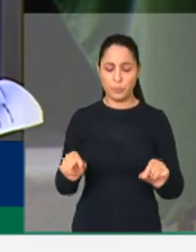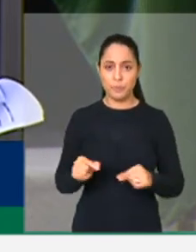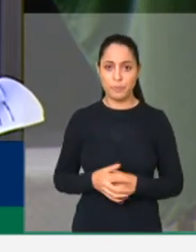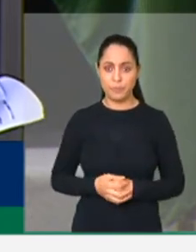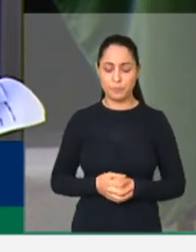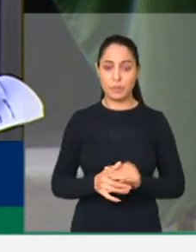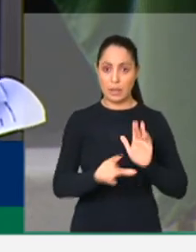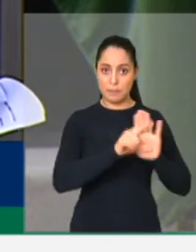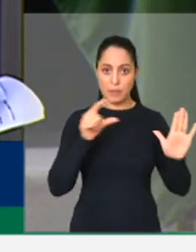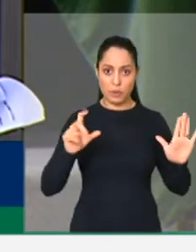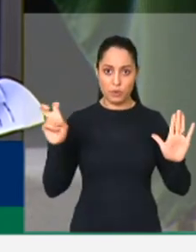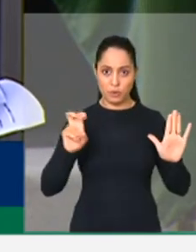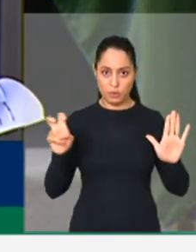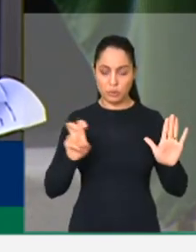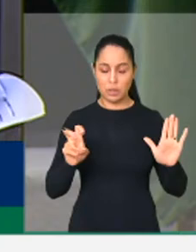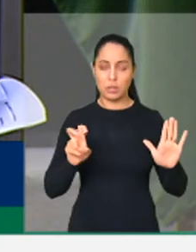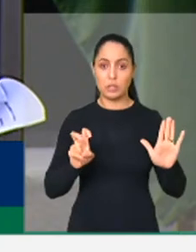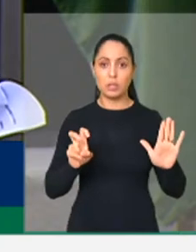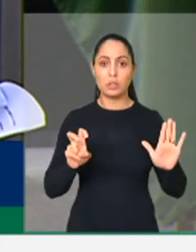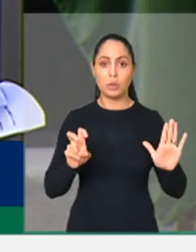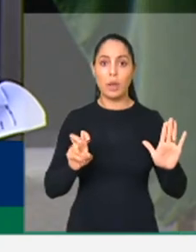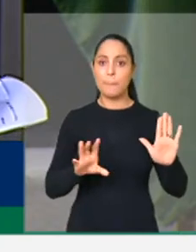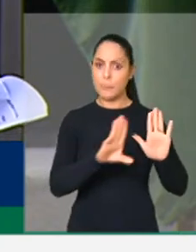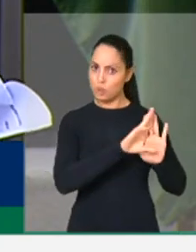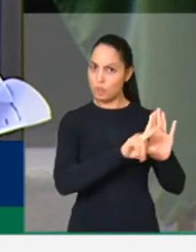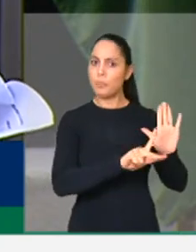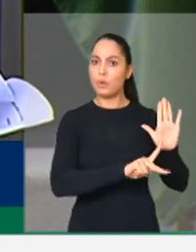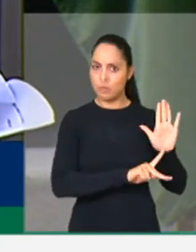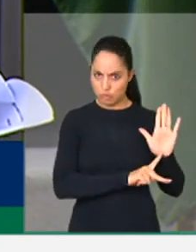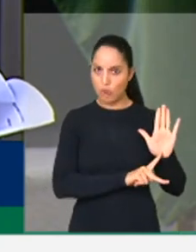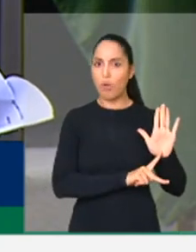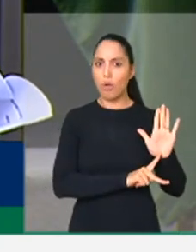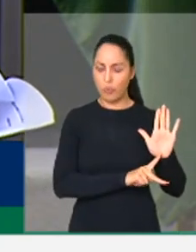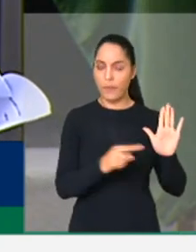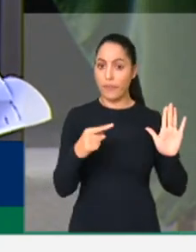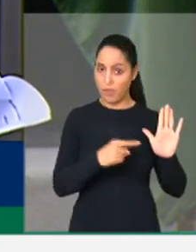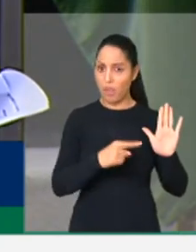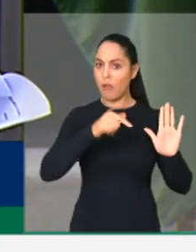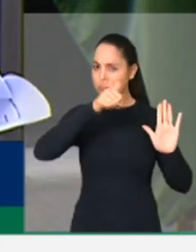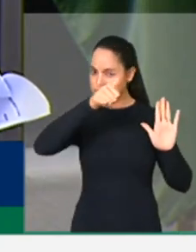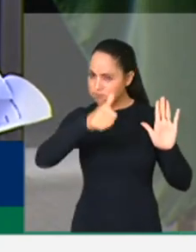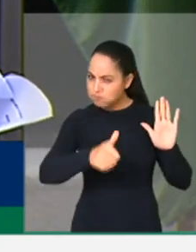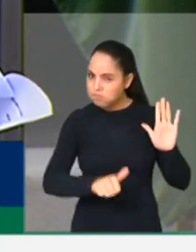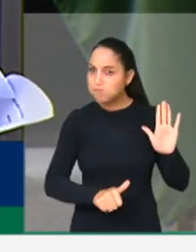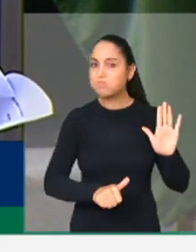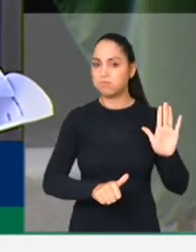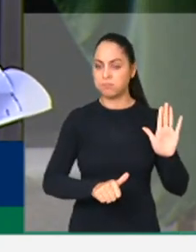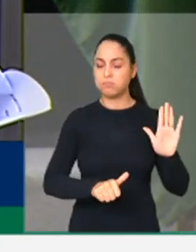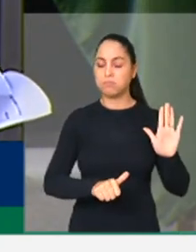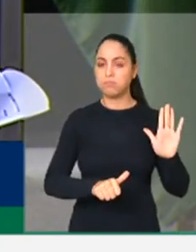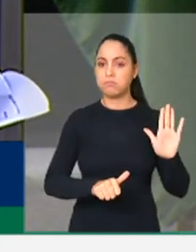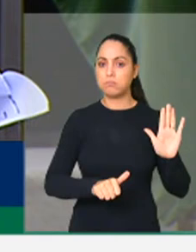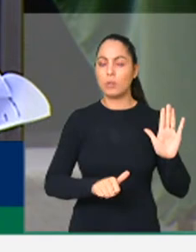101 DE 4 DE MAIO DE 2000. A LEI DO PLANO PLURIANUAL E A LEI DE DIRETRIZES ORÇAMENTÁRIAS E A LEI ORÇAMENTÁRIA DA UNIÃO. A